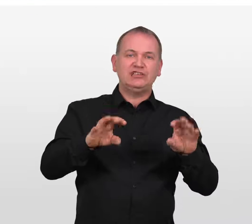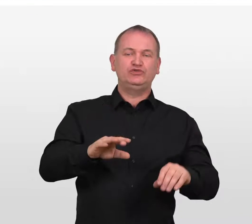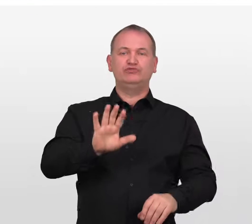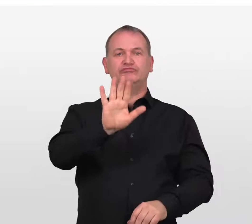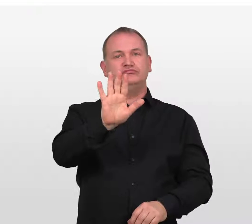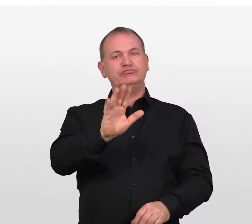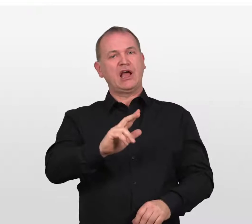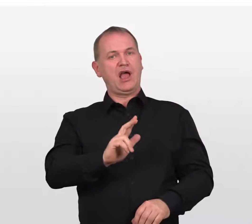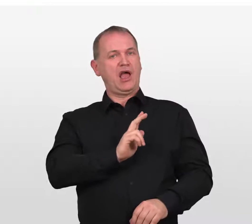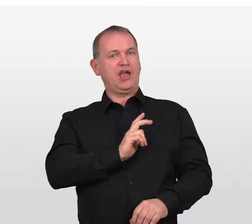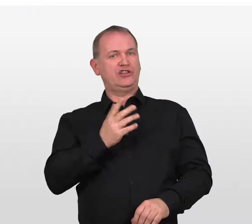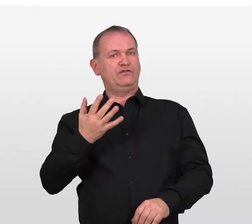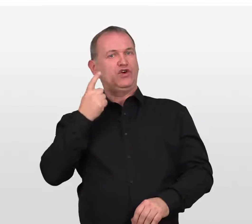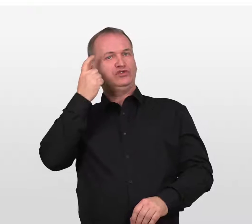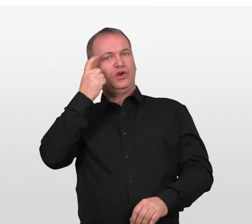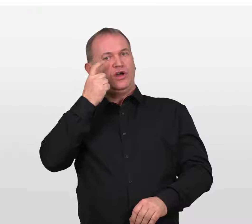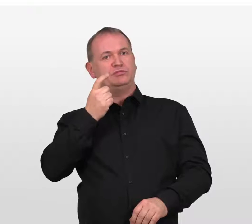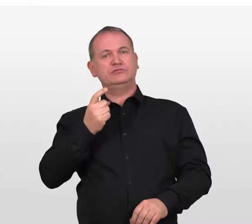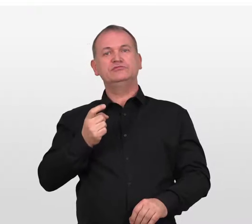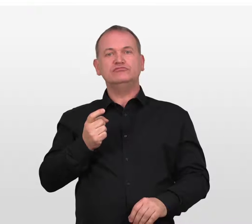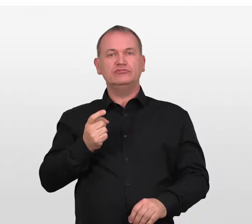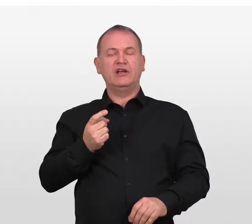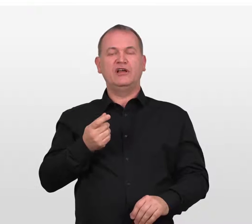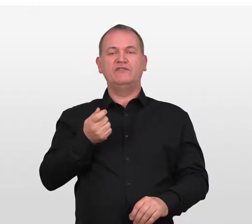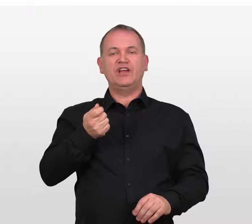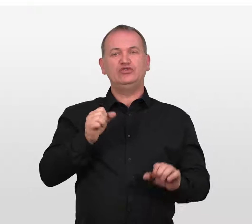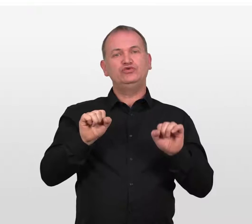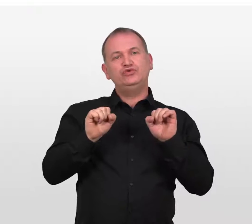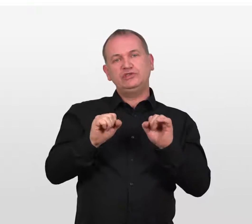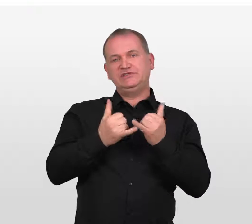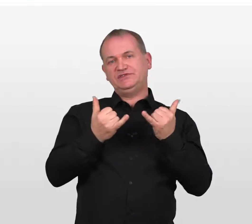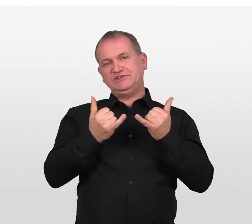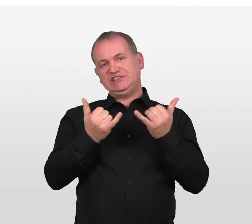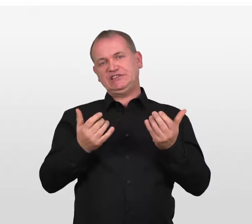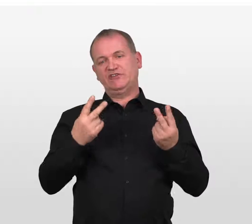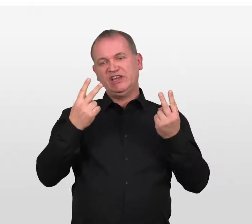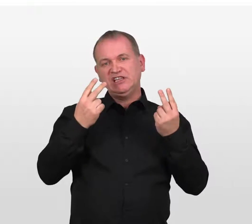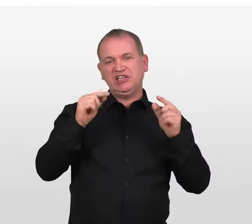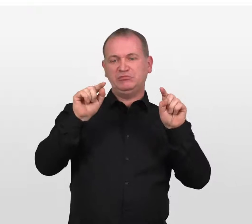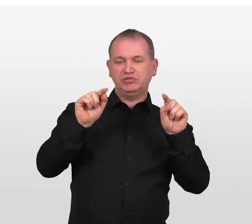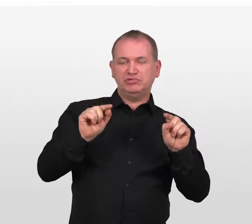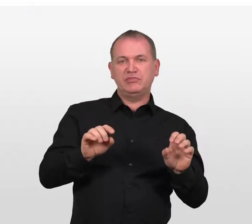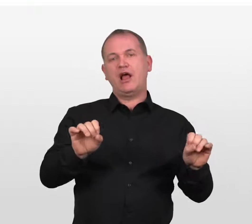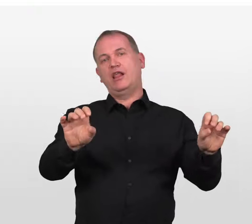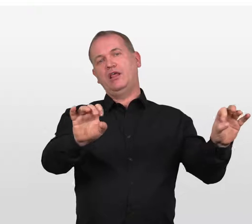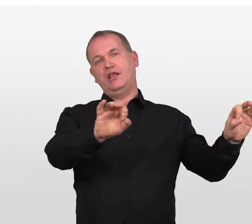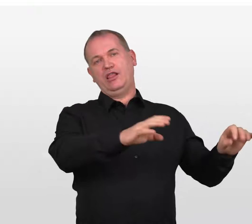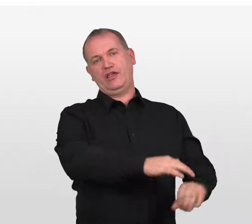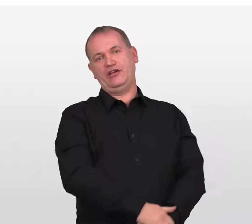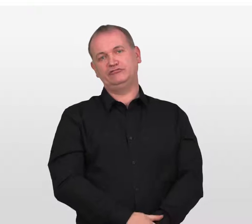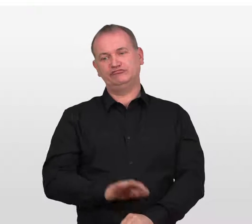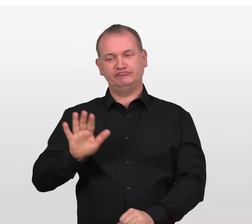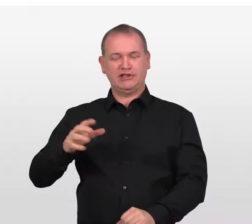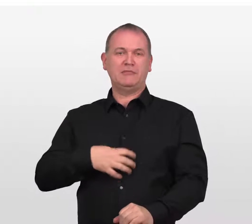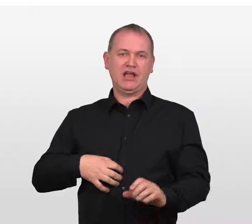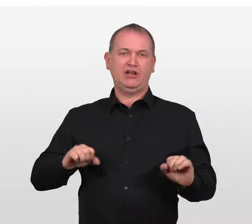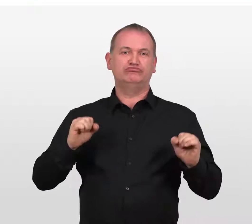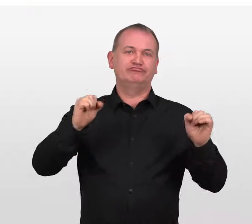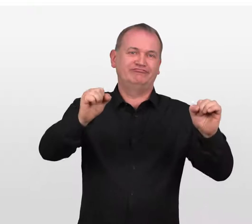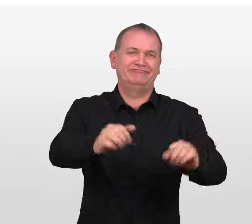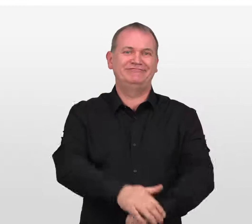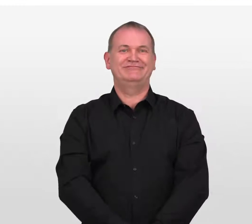wie wichtig die Eigenvorsorge und ein umfassender Versicherungsschutz sind.